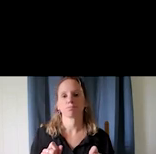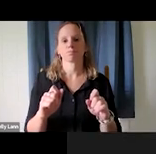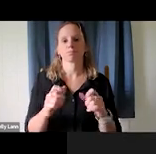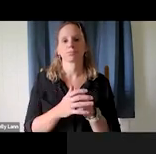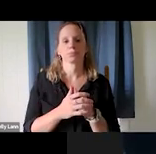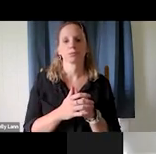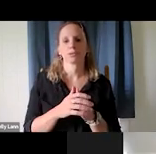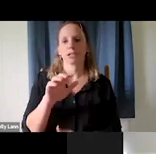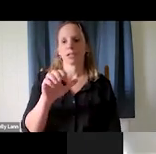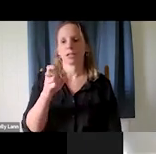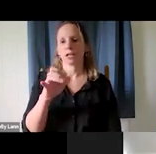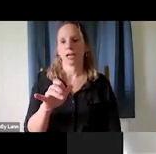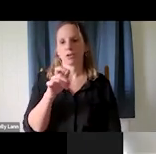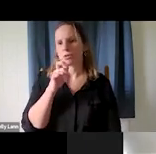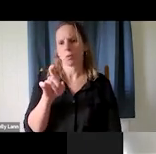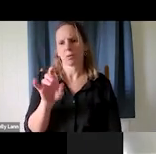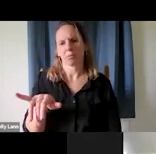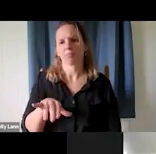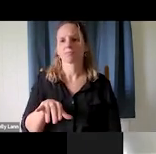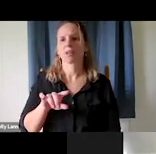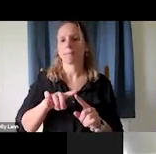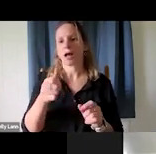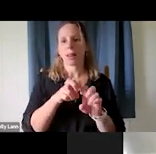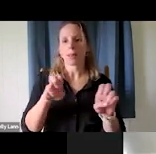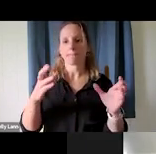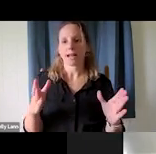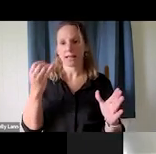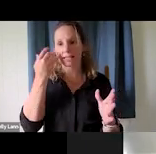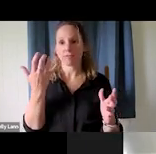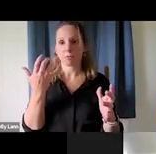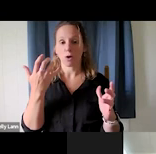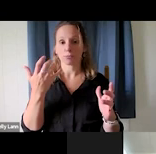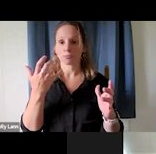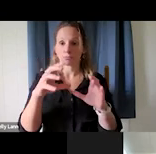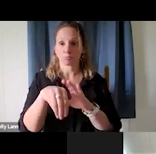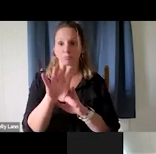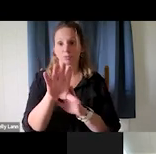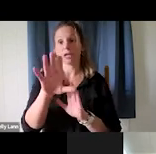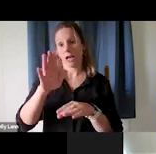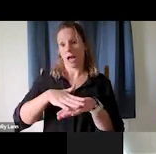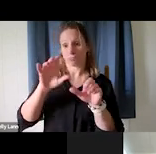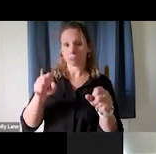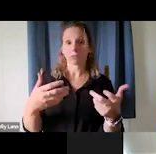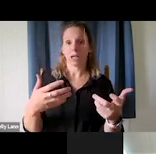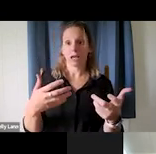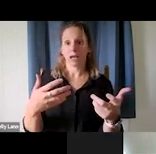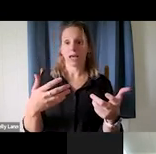Ashley, no es necesario que la haga, pero si las otras panelistas desean activar sus cámaras tomaremos algunas de esas preguntas.